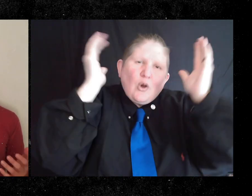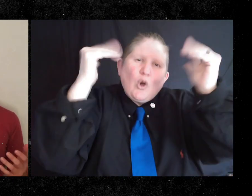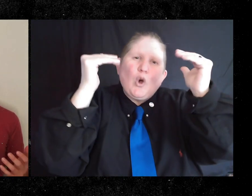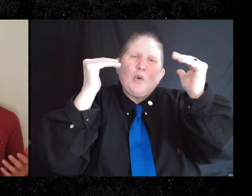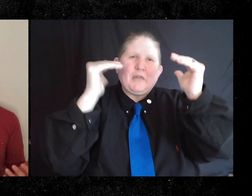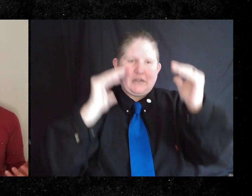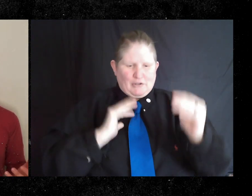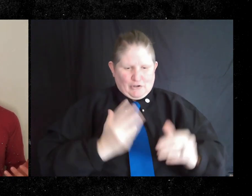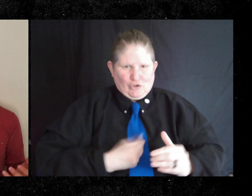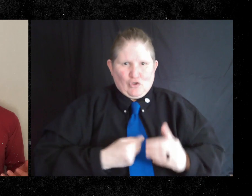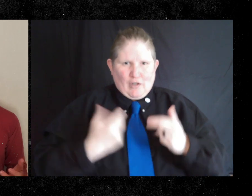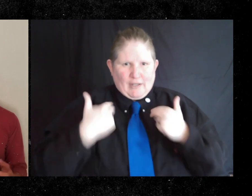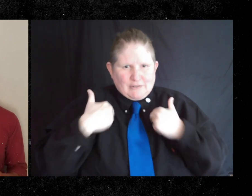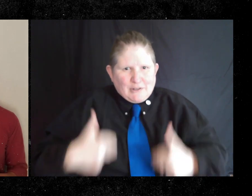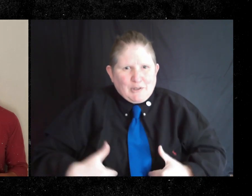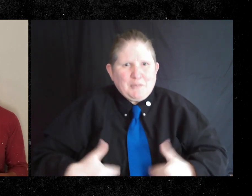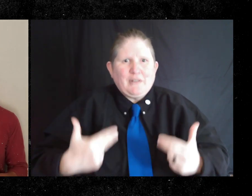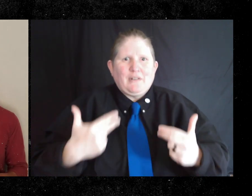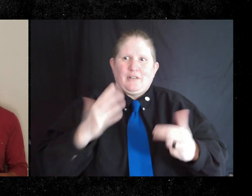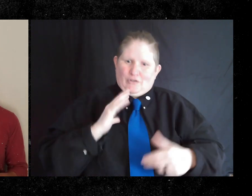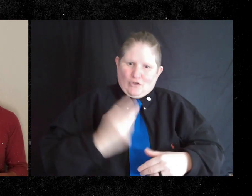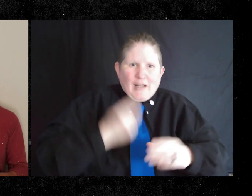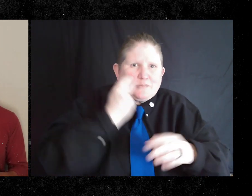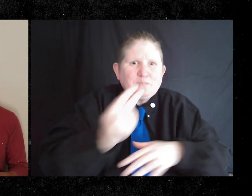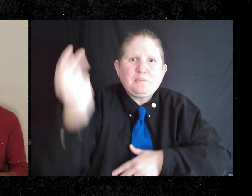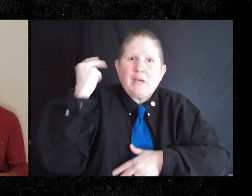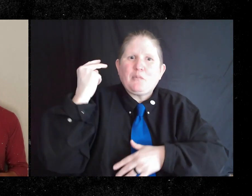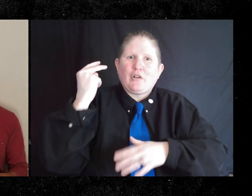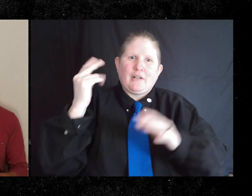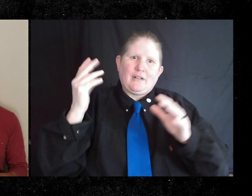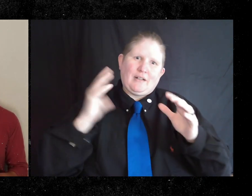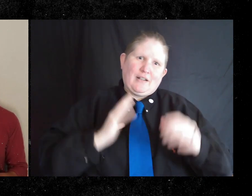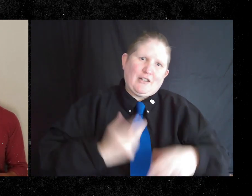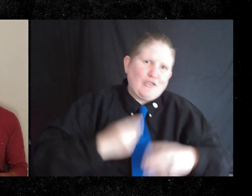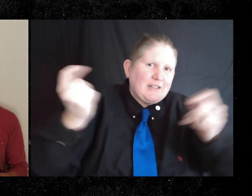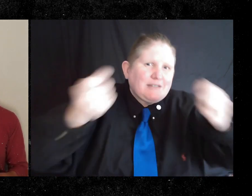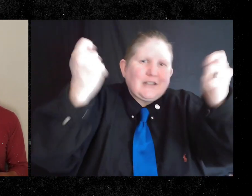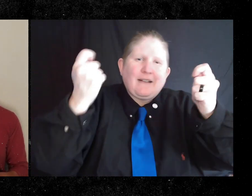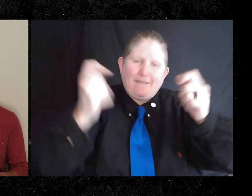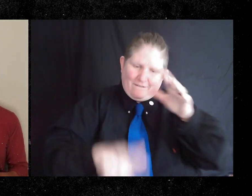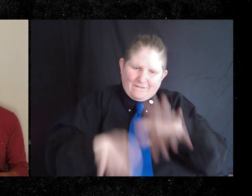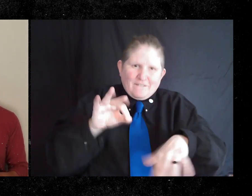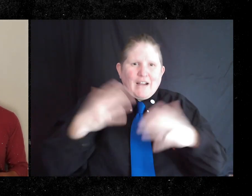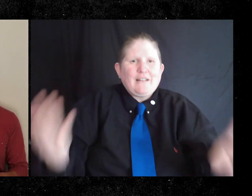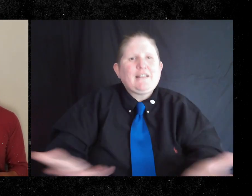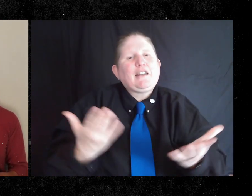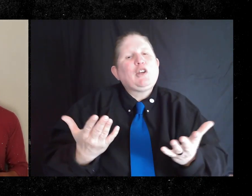la memoria trans, y la celebración trans se encuentran aquí y son libres.